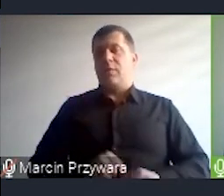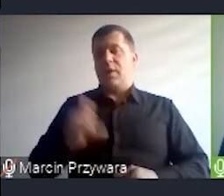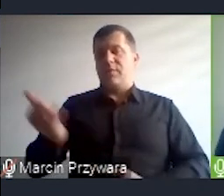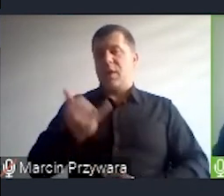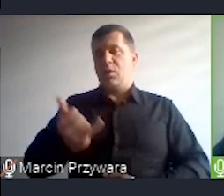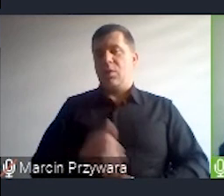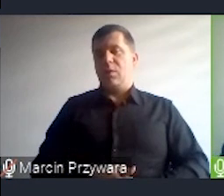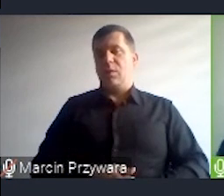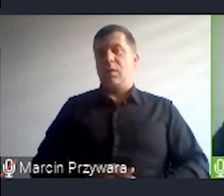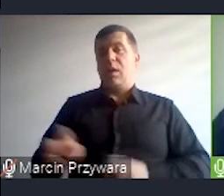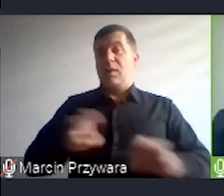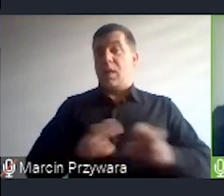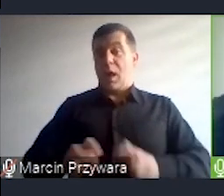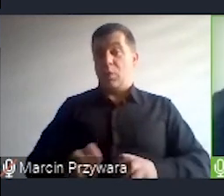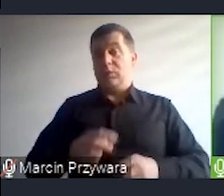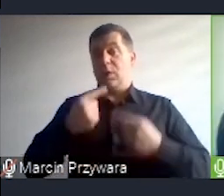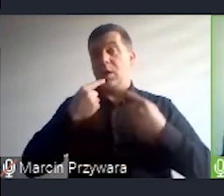Jak się za naruszenie trwałości odpowiada ?